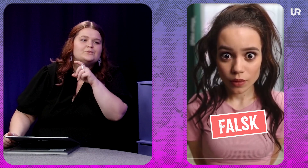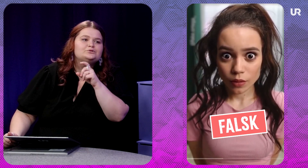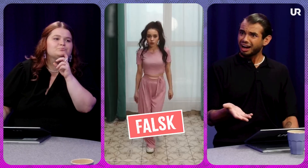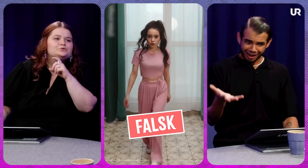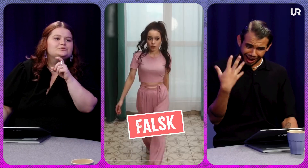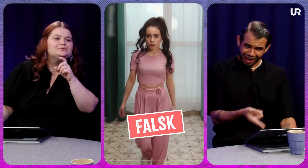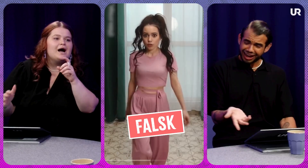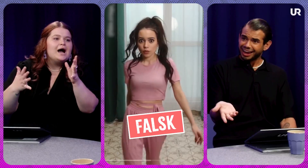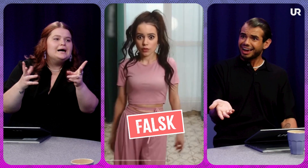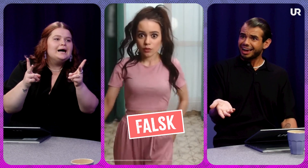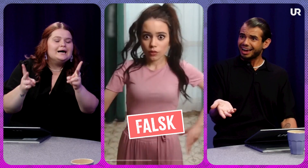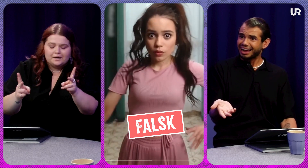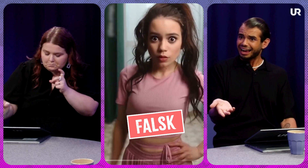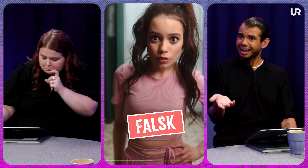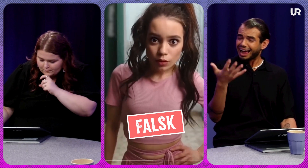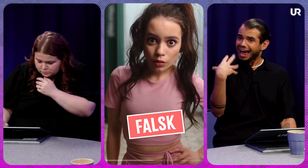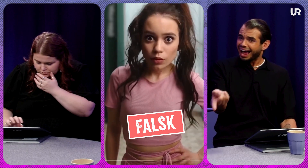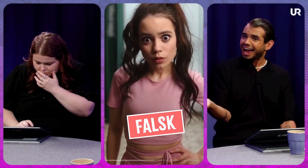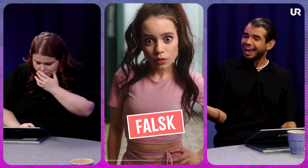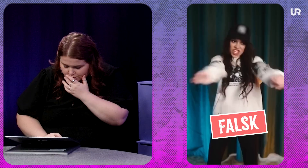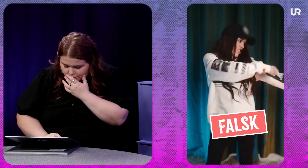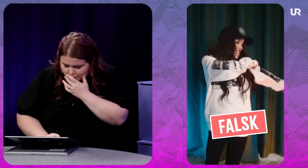Omöjligt? Det är ju så likt! Amir: Exakt!!